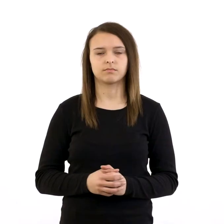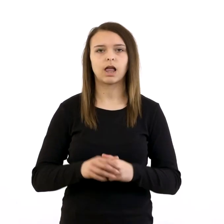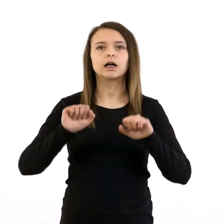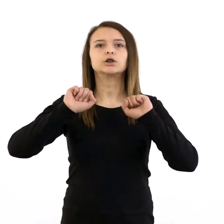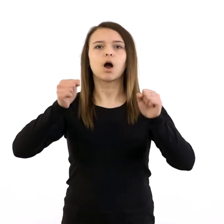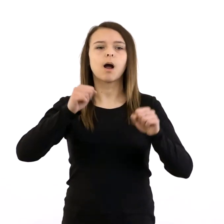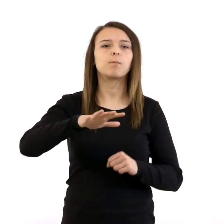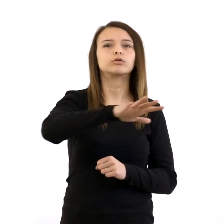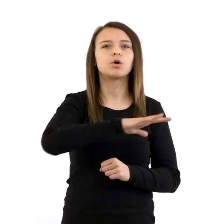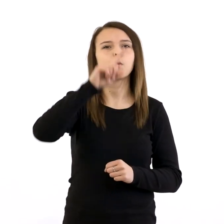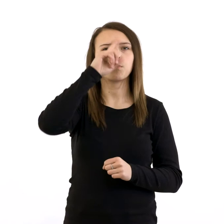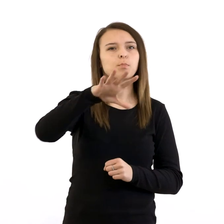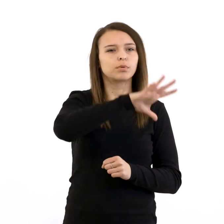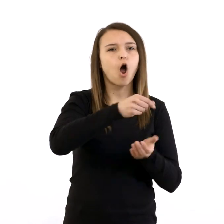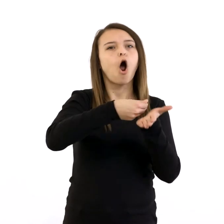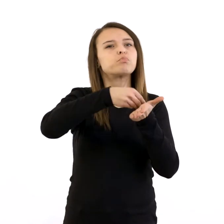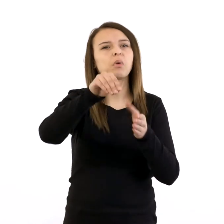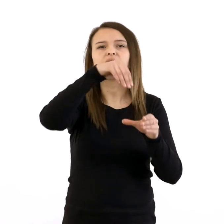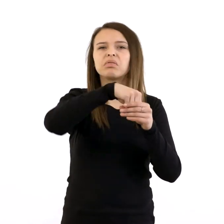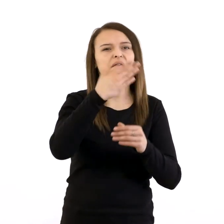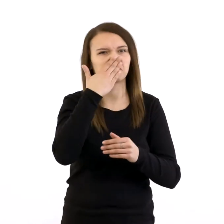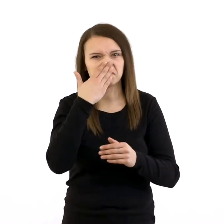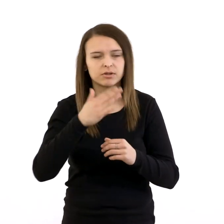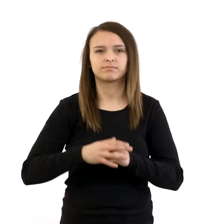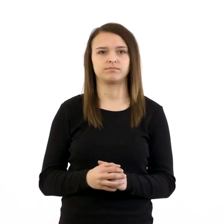3. Czym jest odpłatna działalność pożytku publicznego?